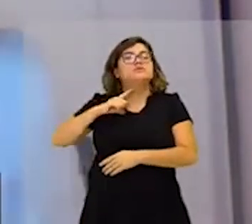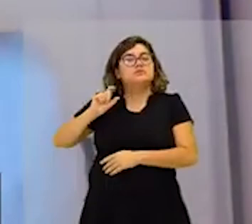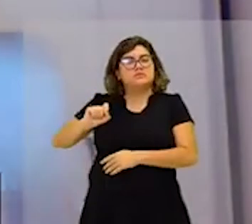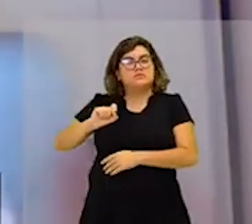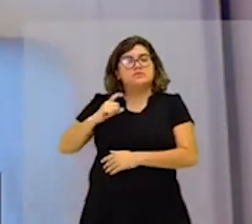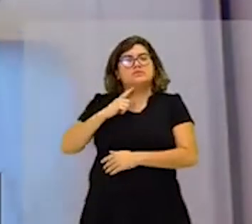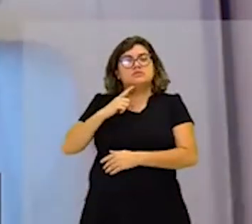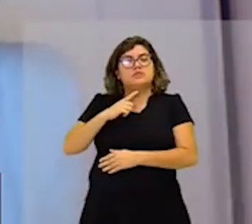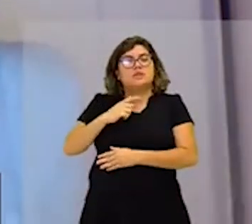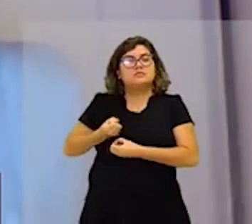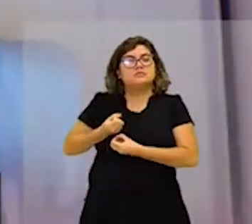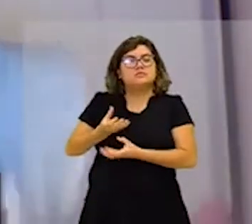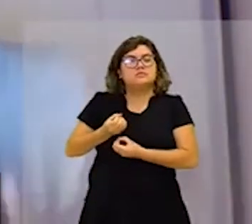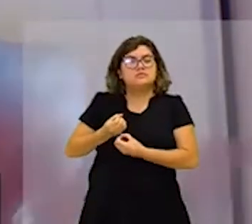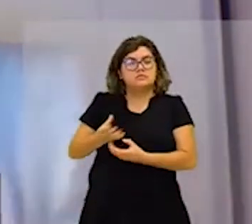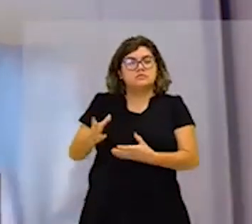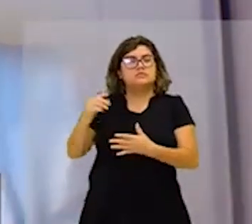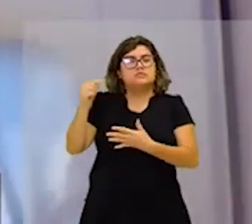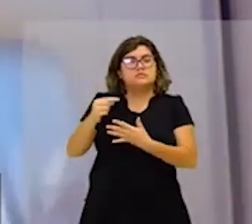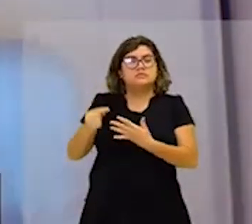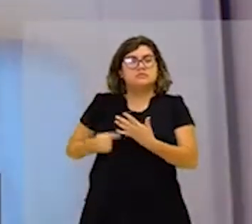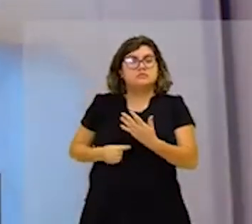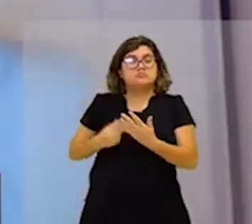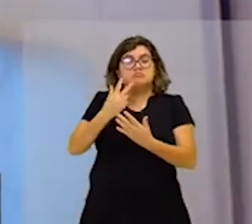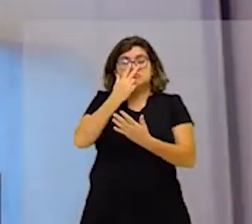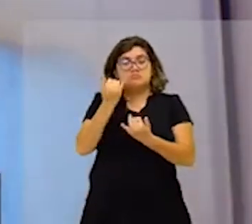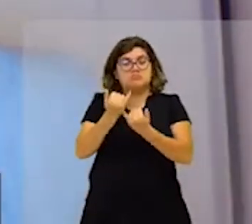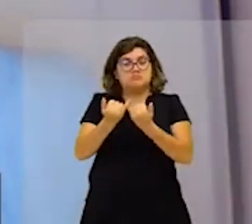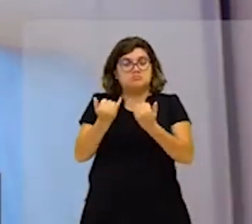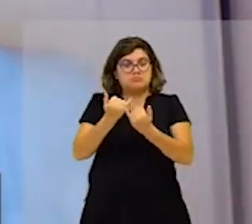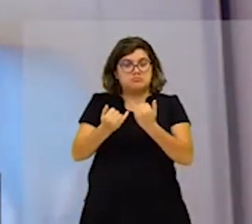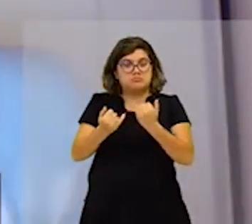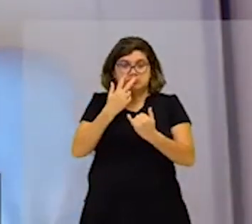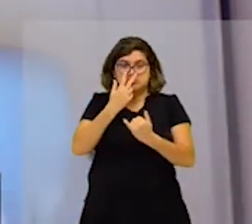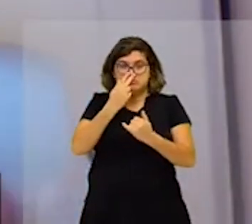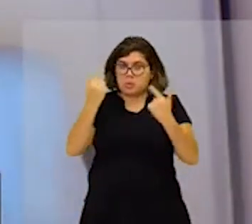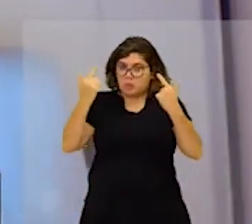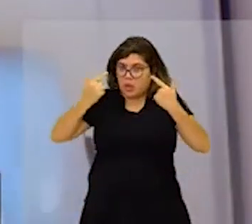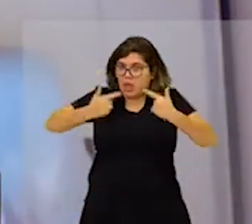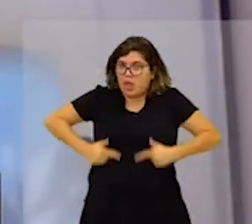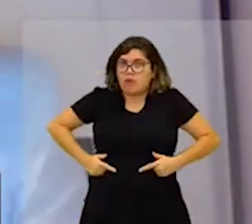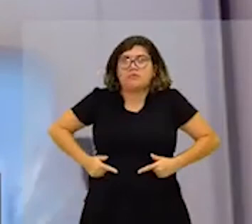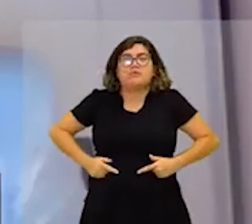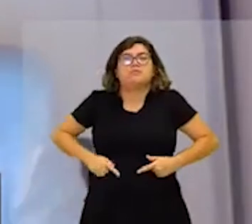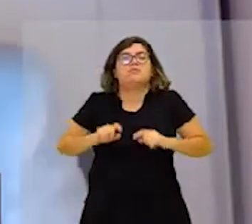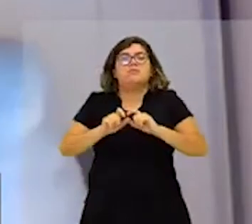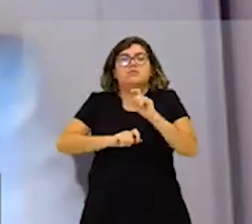critério ou prática que aparentemente são neutros na coloca o indivíduo que pertencem